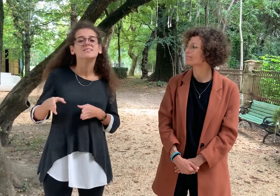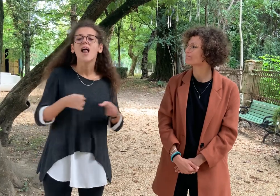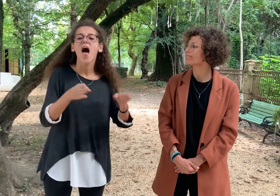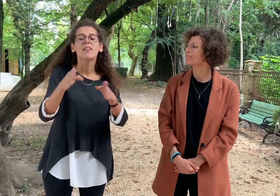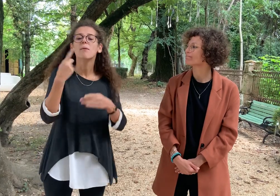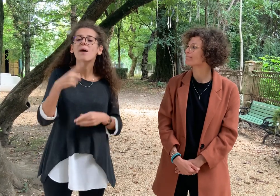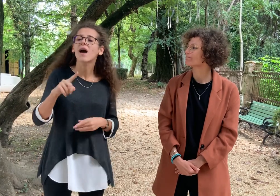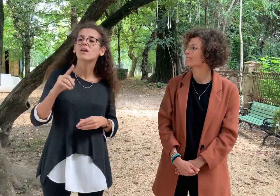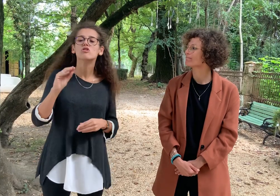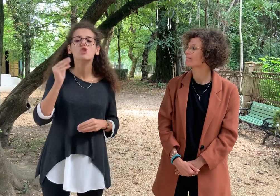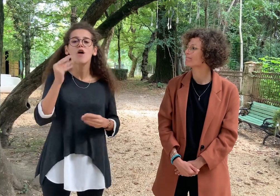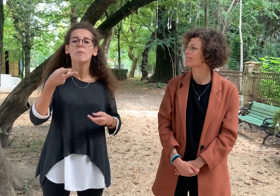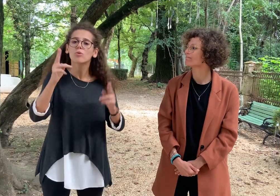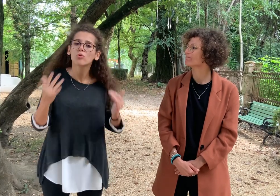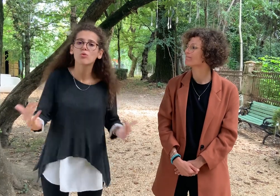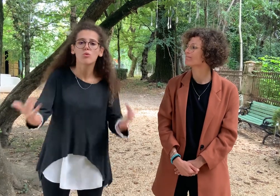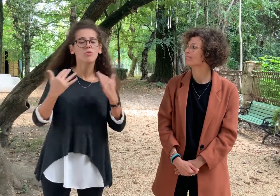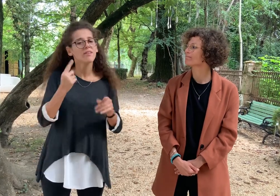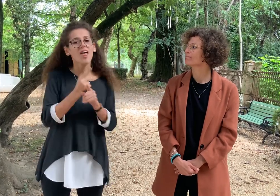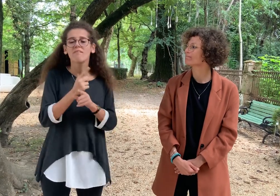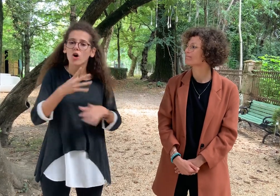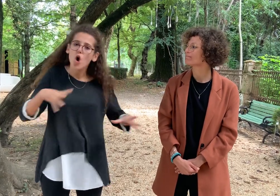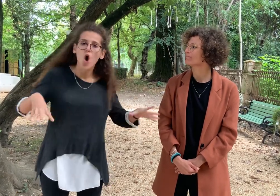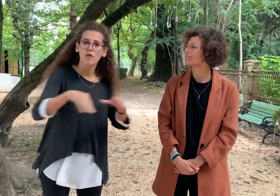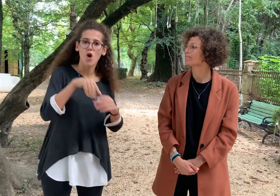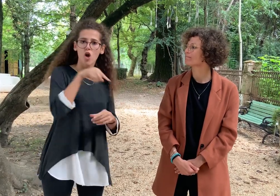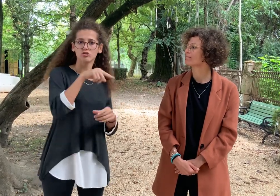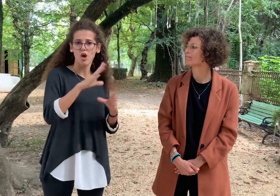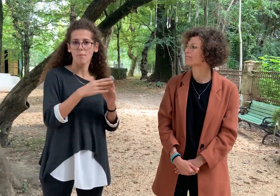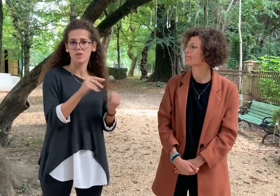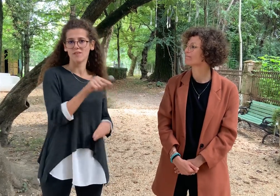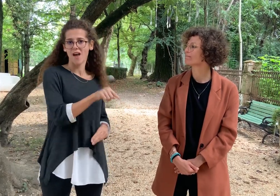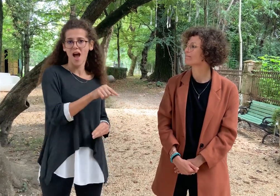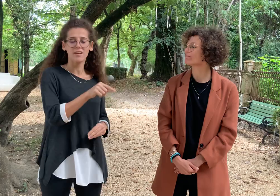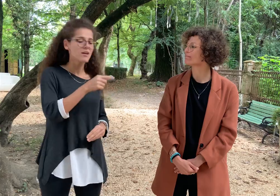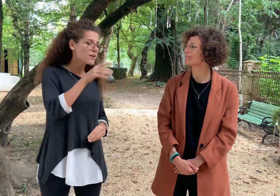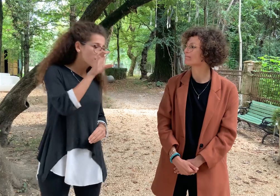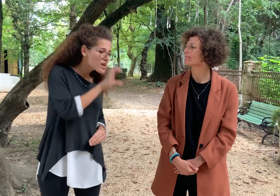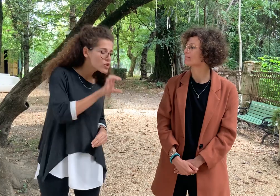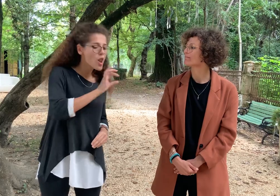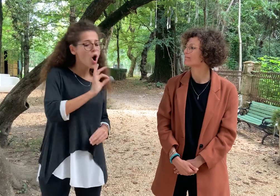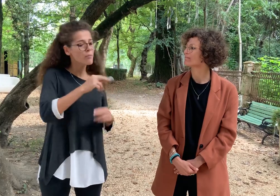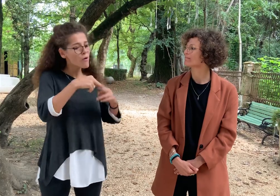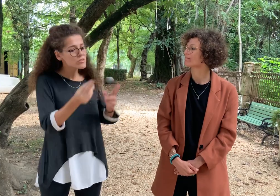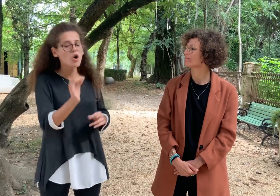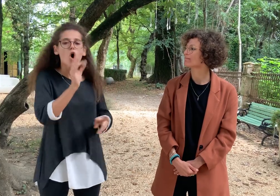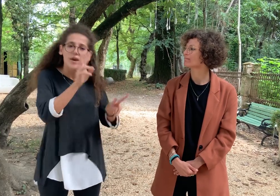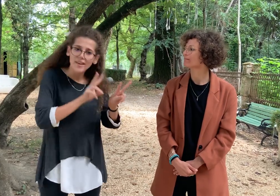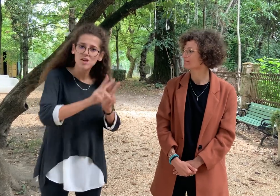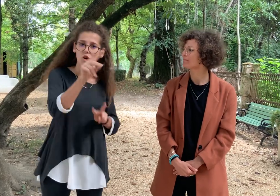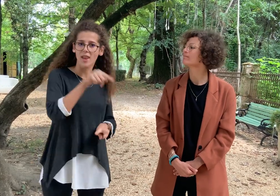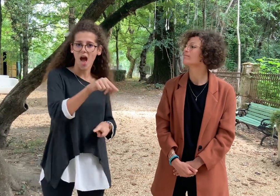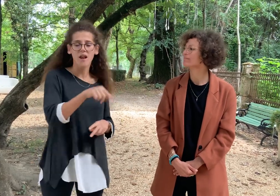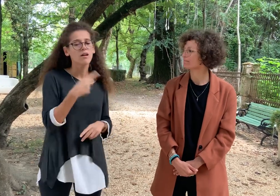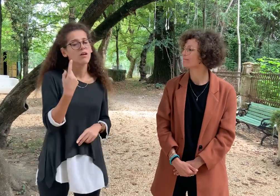La strada giusta per avere una maggiore partecipazione dei giovani è quindi coinvolgere di più i CGSI Provinciali, Regionali e quello Nazionale.